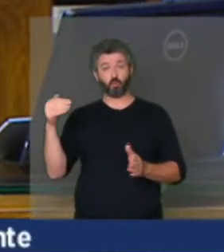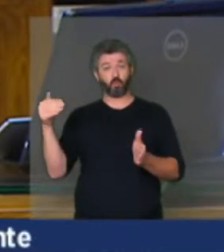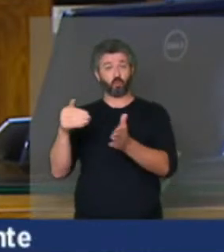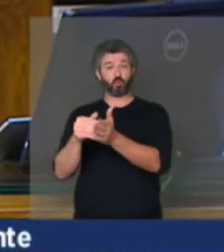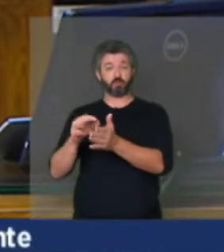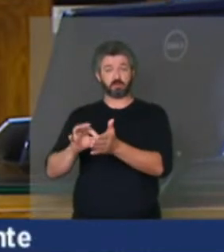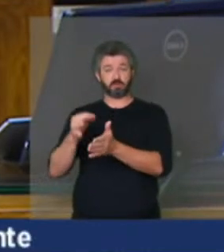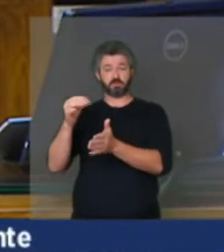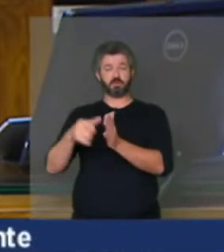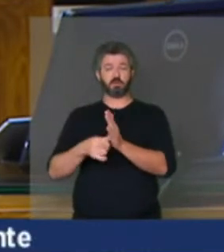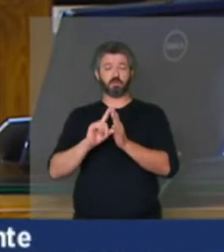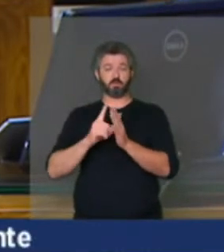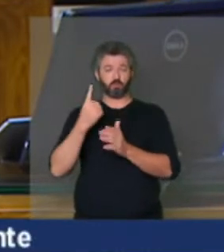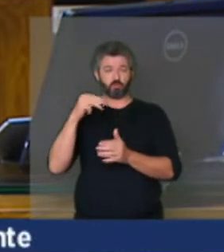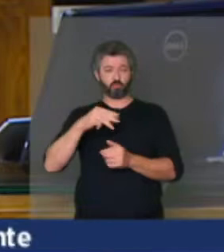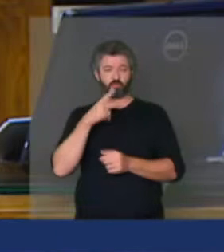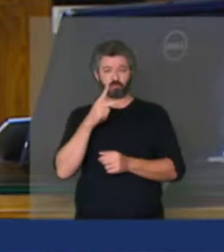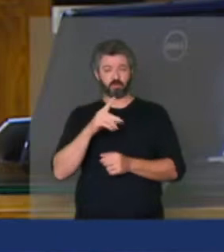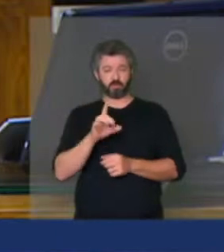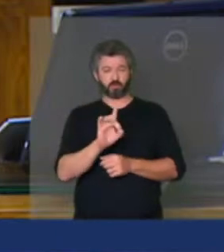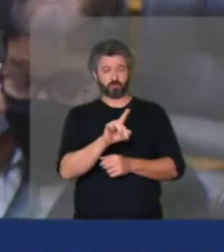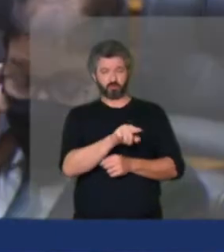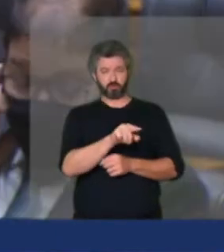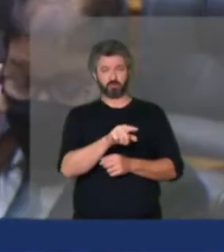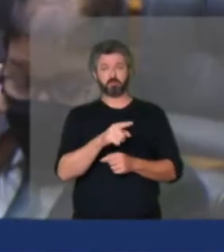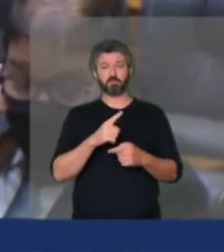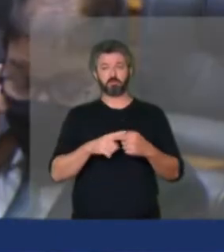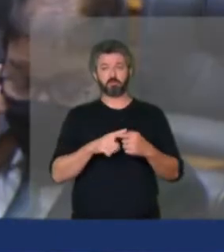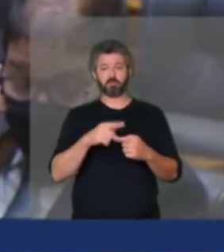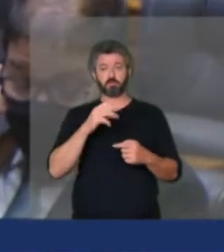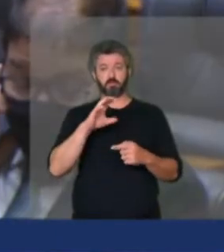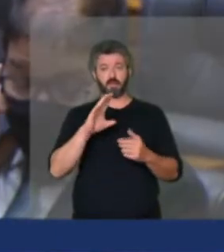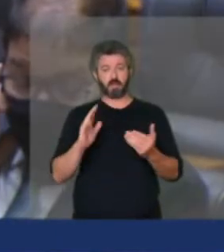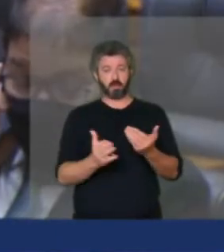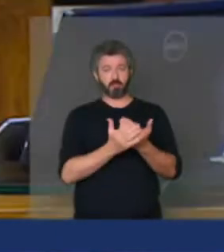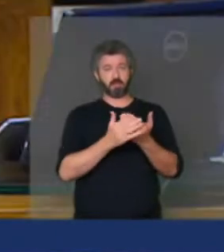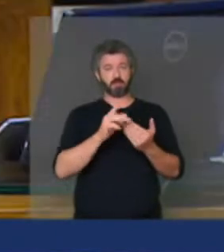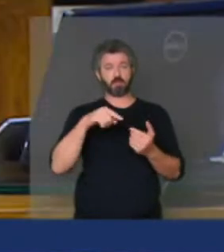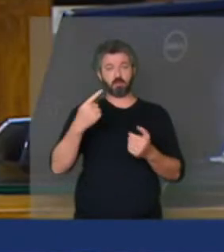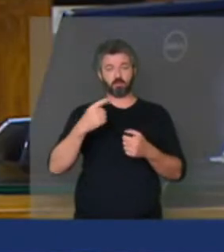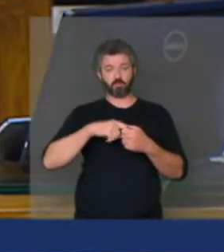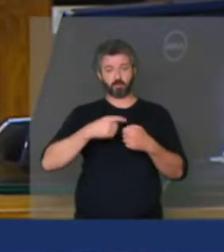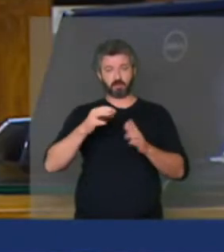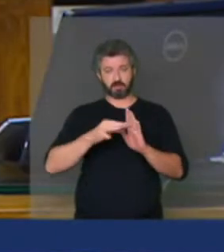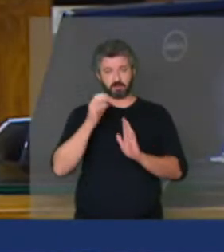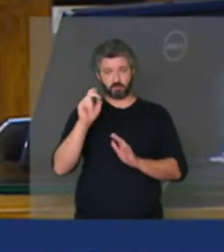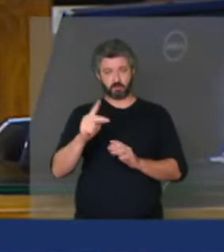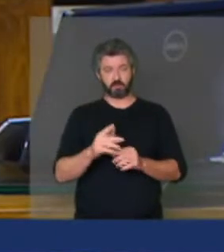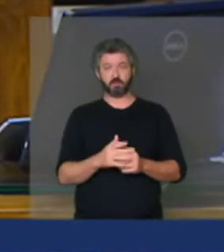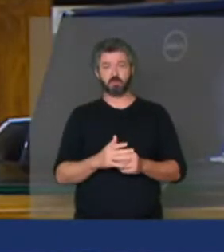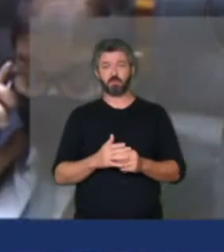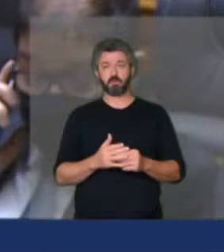DEPOIS EU RETHOMAS INSCRIÇÕ ES. [DEPUTADO]: OBRIGADO DEPUTADO MARCELO RAMOS, PRESIDENTE DA CÂMARA DOS DEPUTADOS, SENHORES DEPUTADOS,